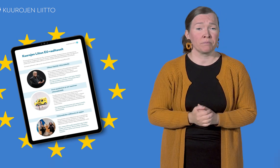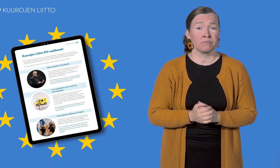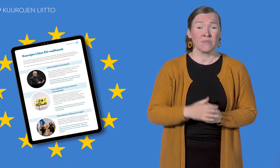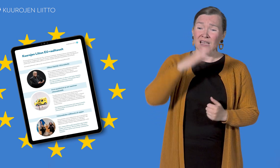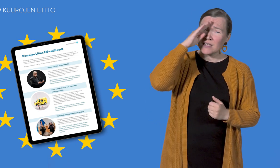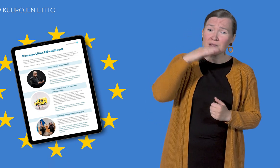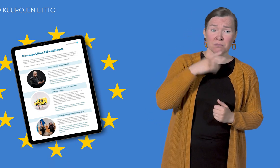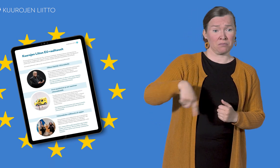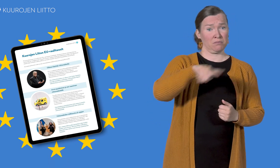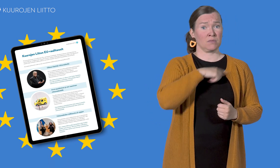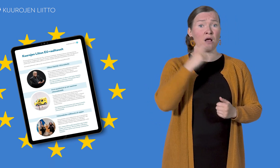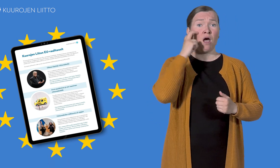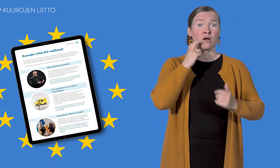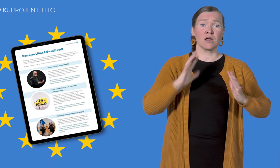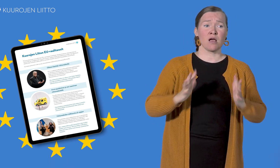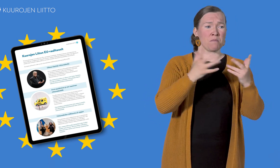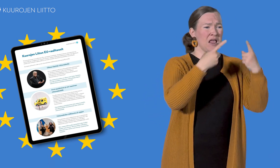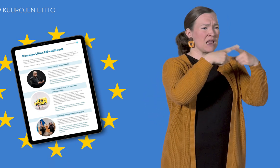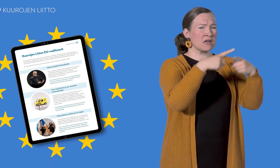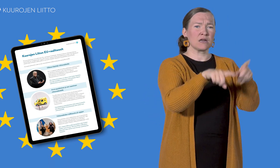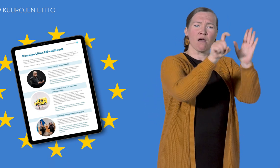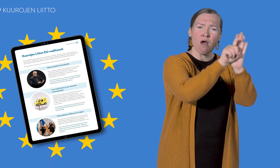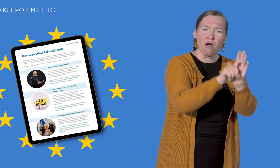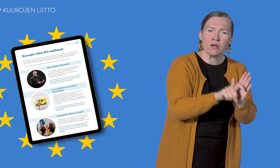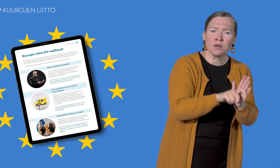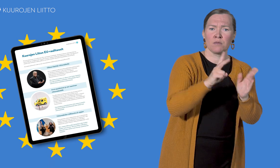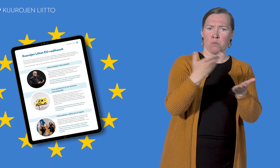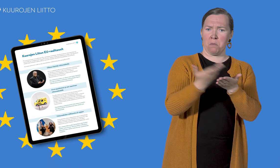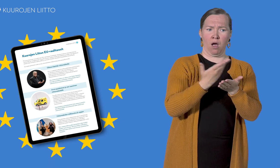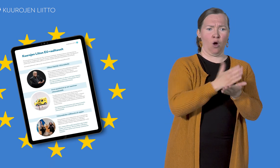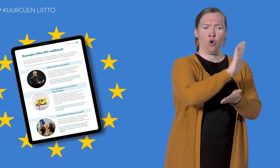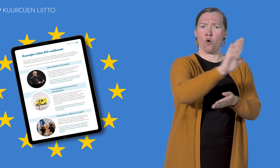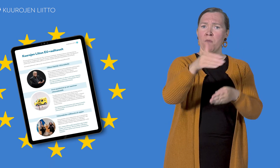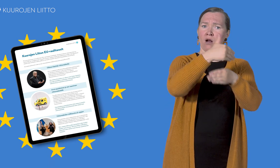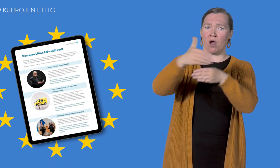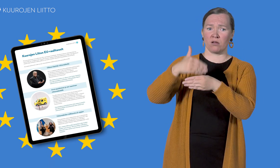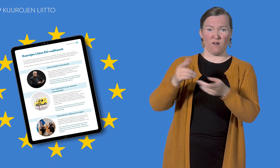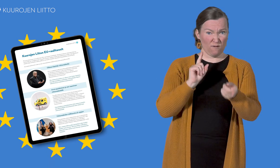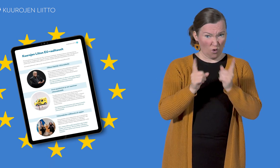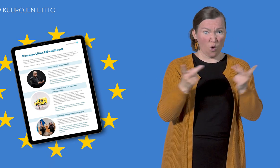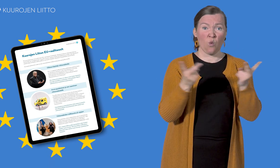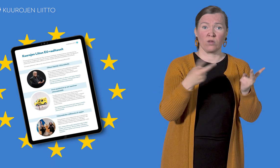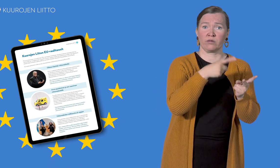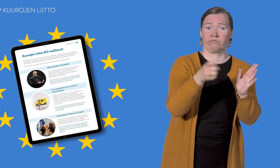Ihmisten arjessa erilaiset lainsäädännöt ja maiden rajat saattavat kuitenkin -